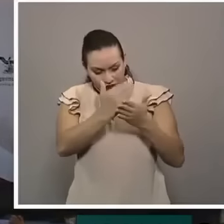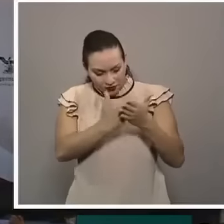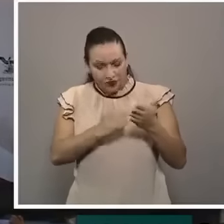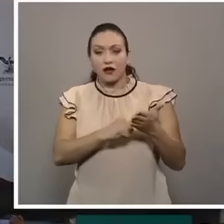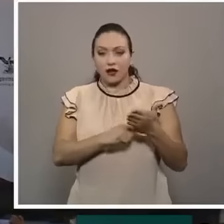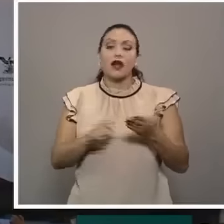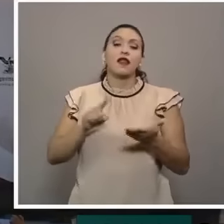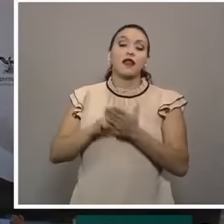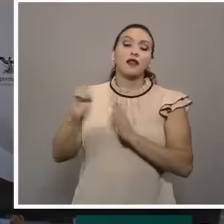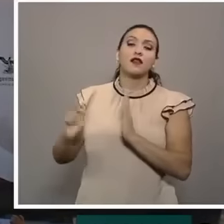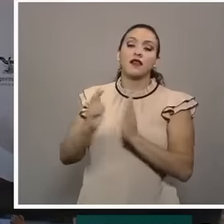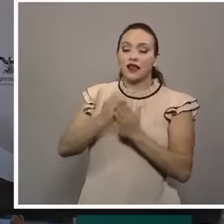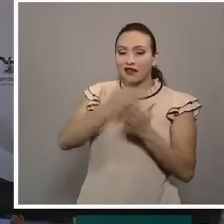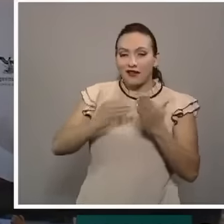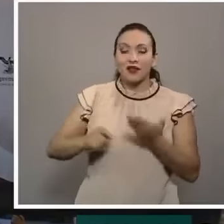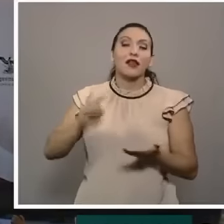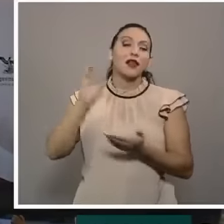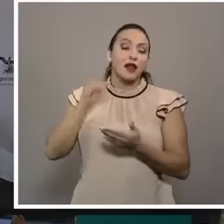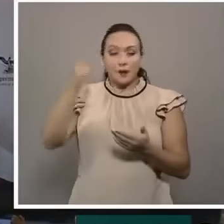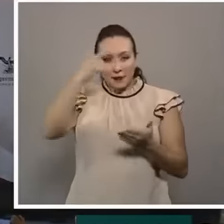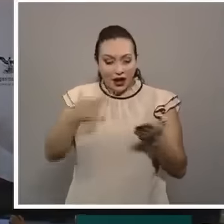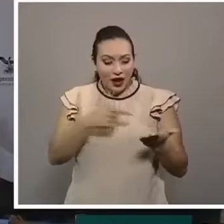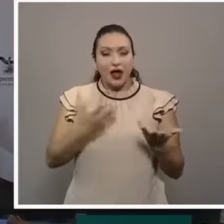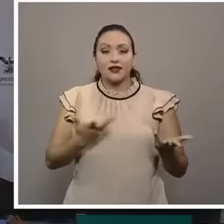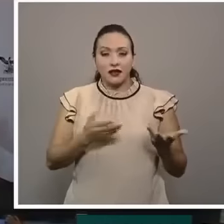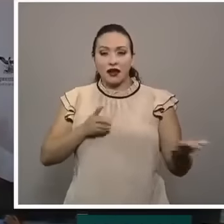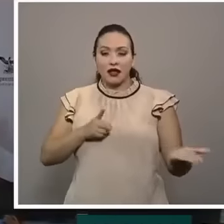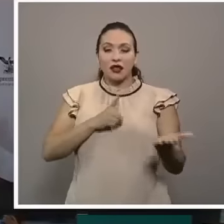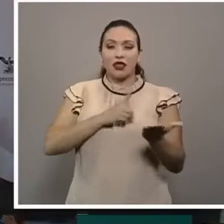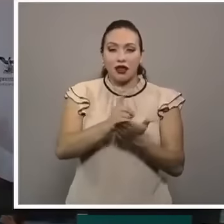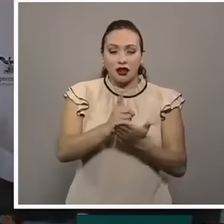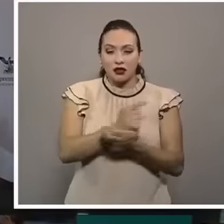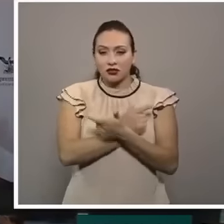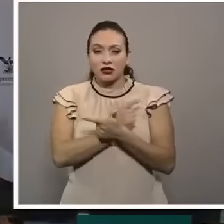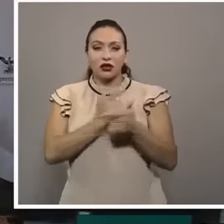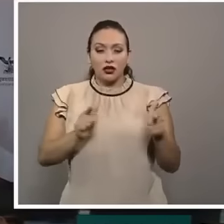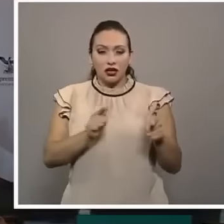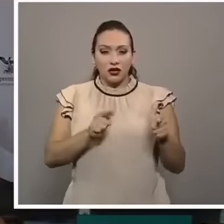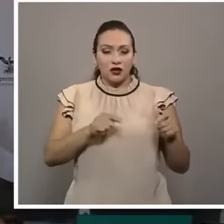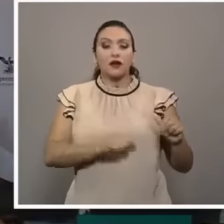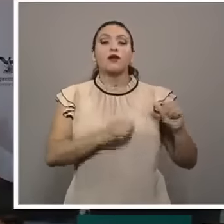convencional para garantizar los derechos de libre determinación, autonomía y autogobierno indígena